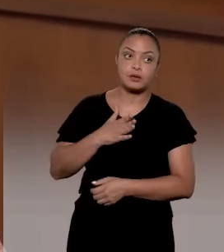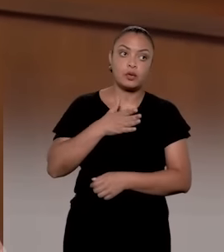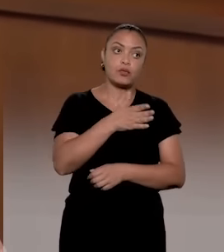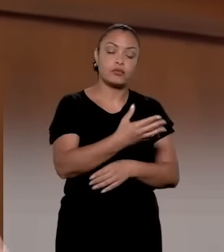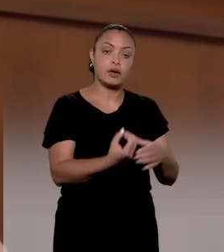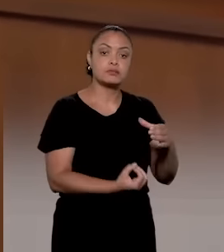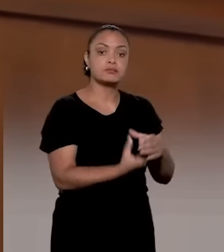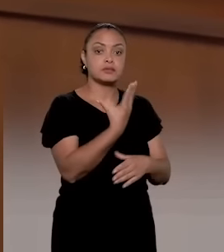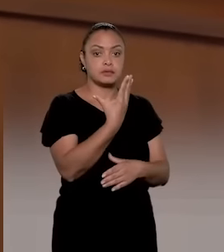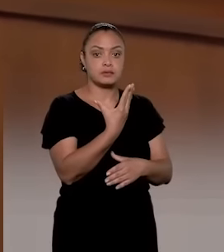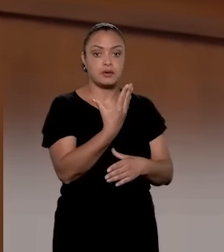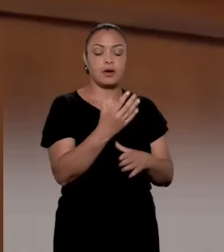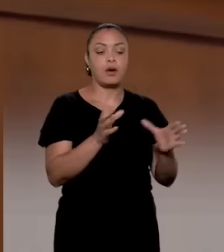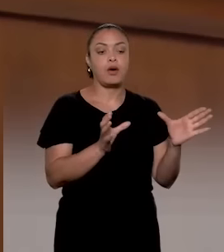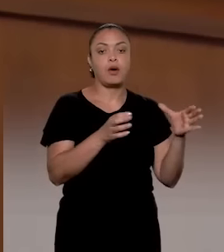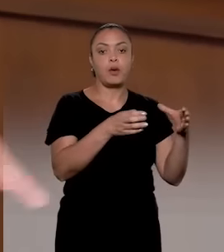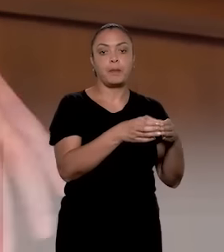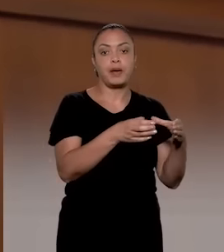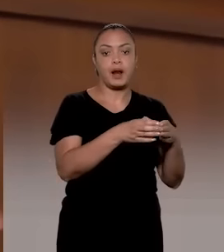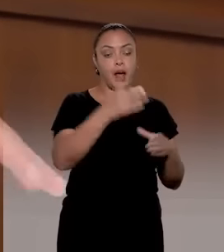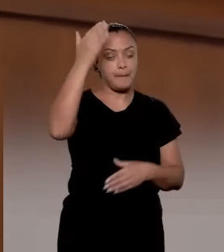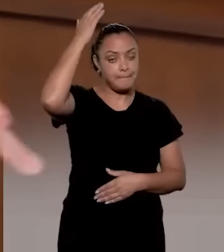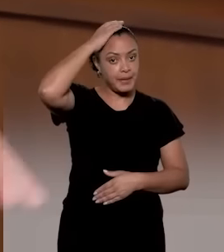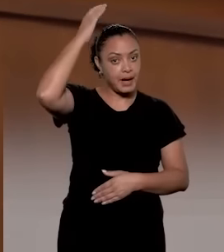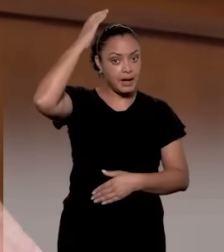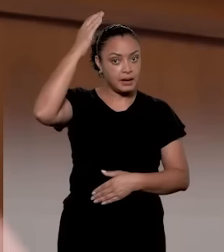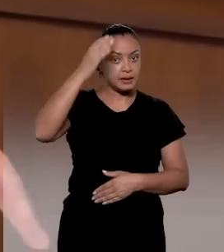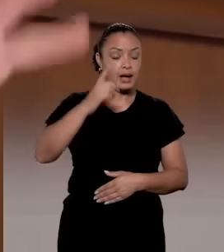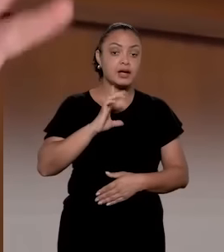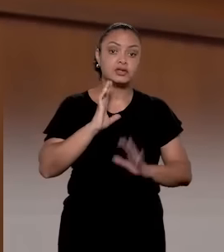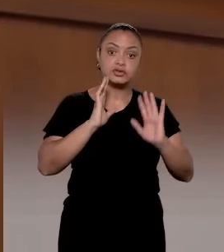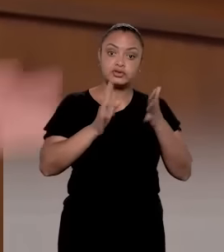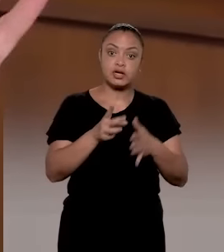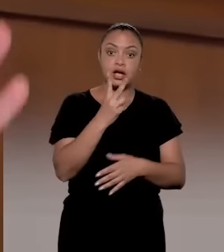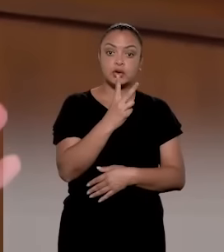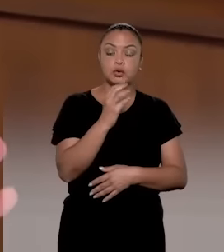planta industrial de uma cooperativa no Paraná e só, assim, elas somadas no Paraná já passam